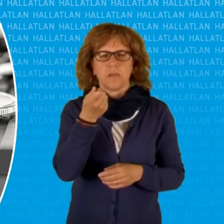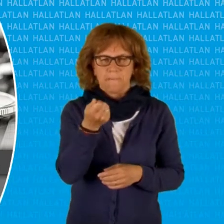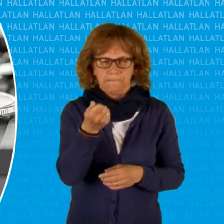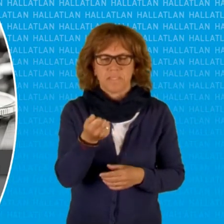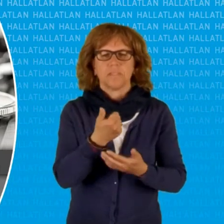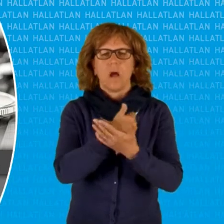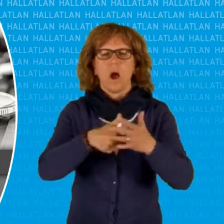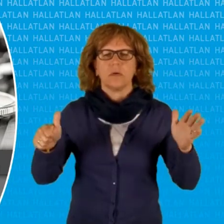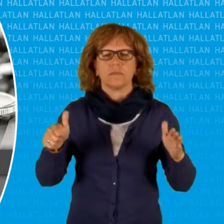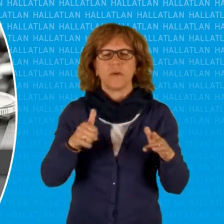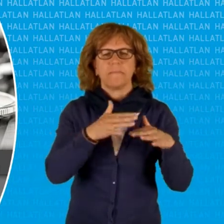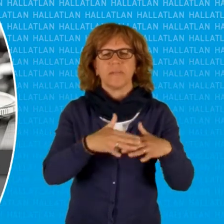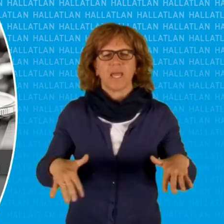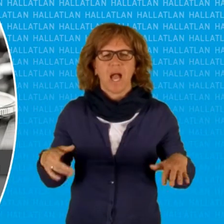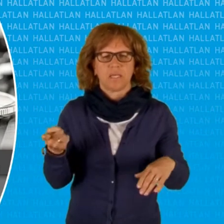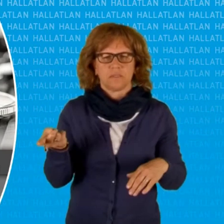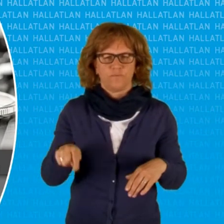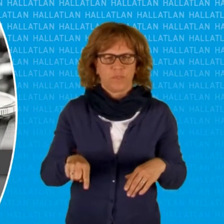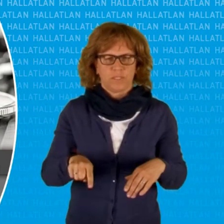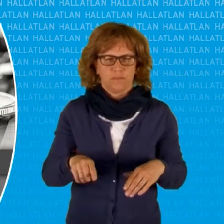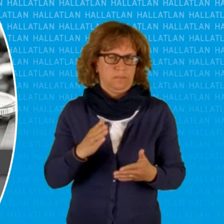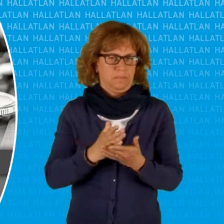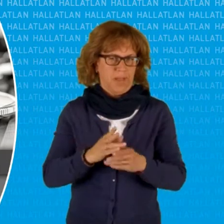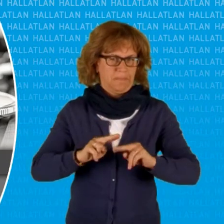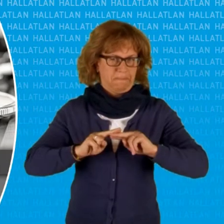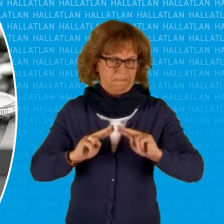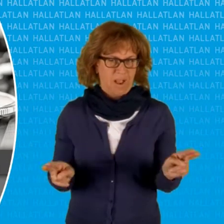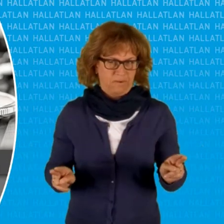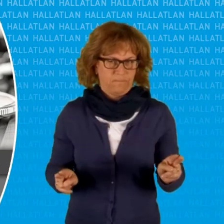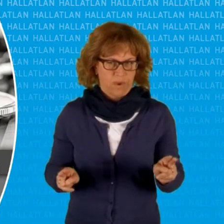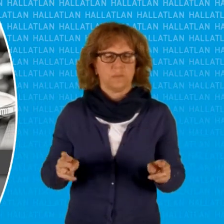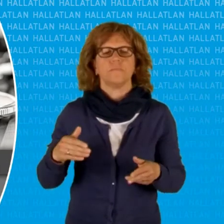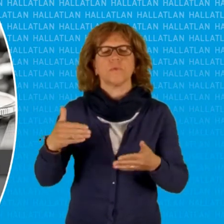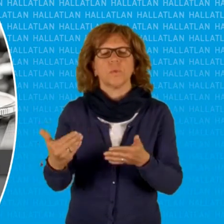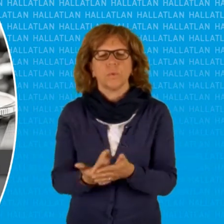Az erre szánt pénz, 60 milliárd forint, már megvan,